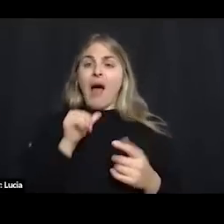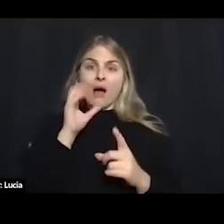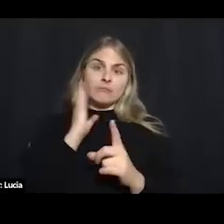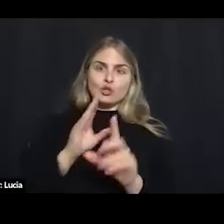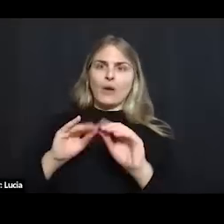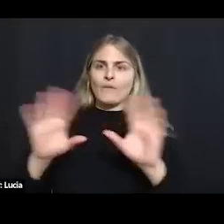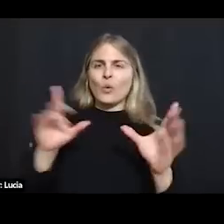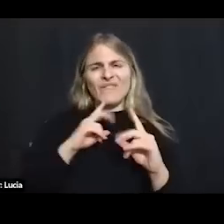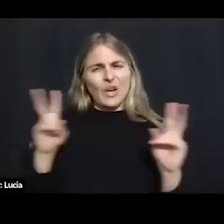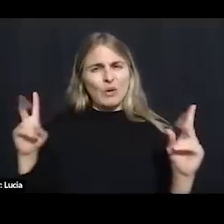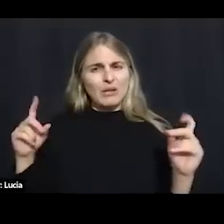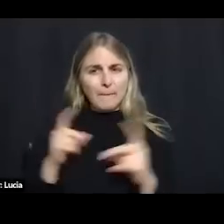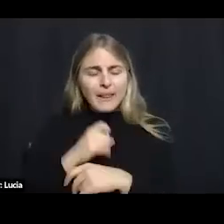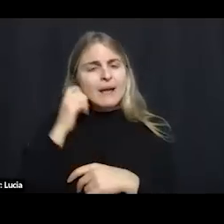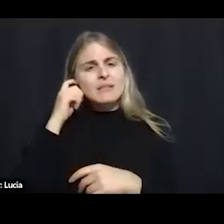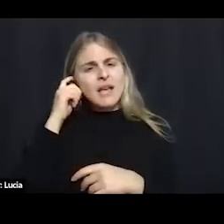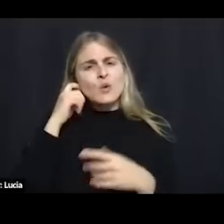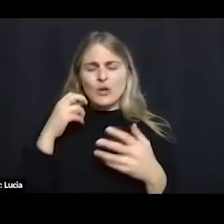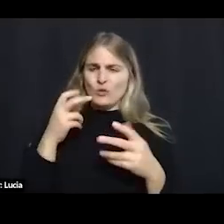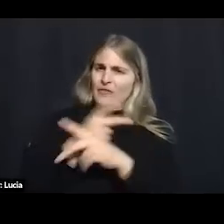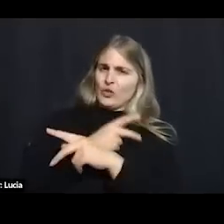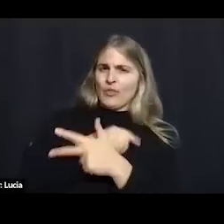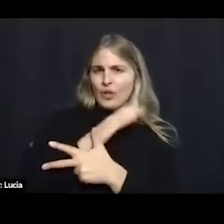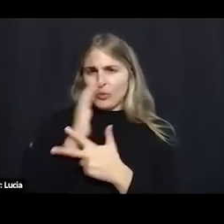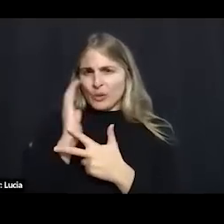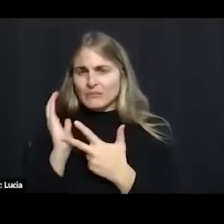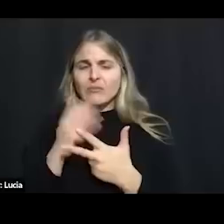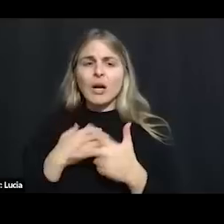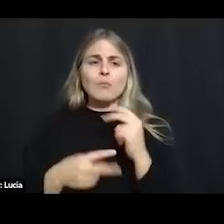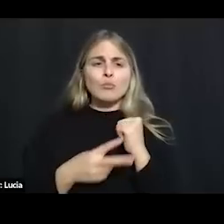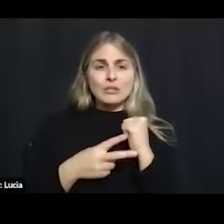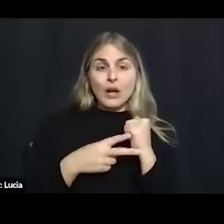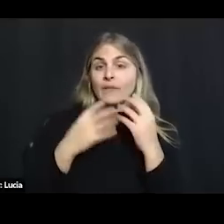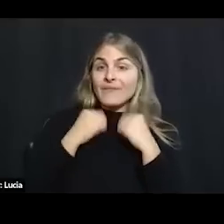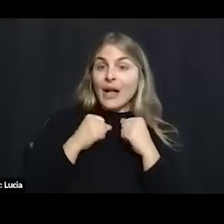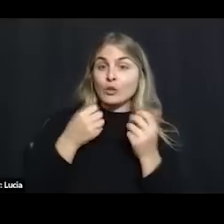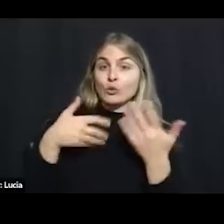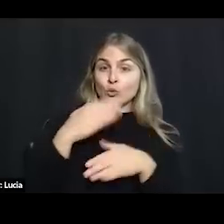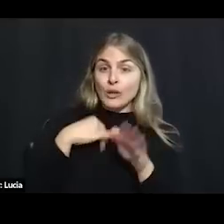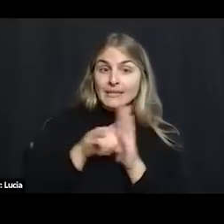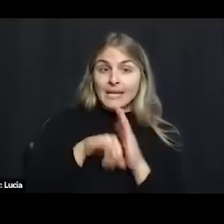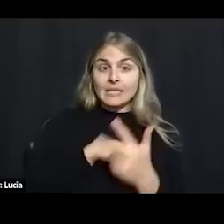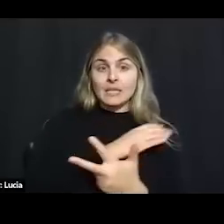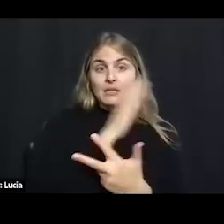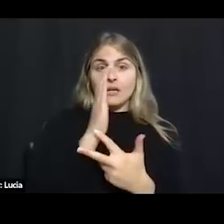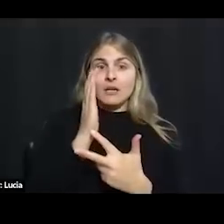y la negociación de tres factores diferentes: la preservación de una identidad social valorada, la falta de relaciones críticas,